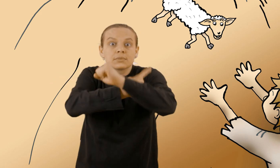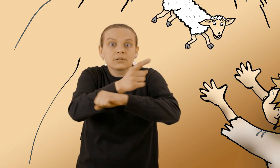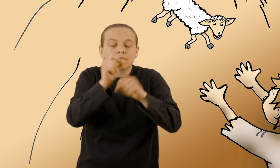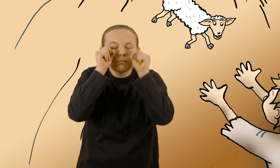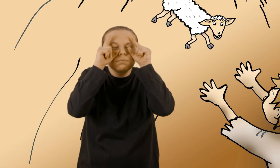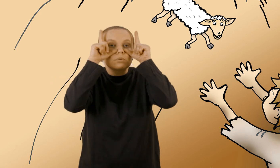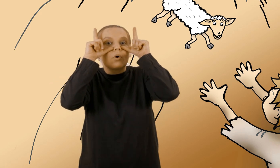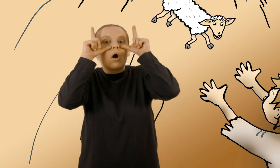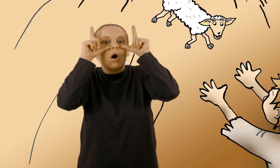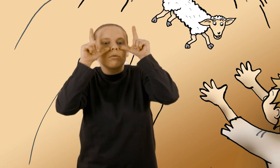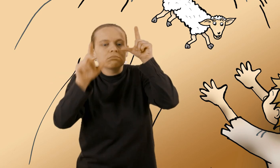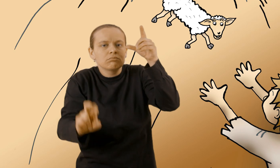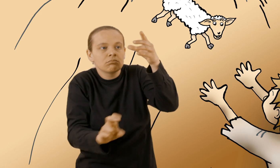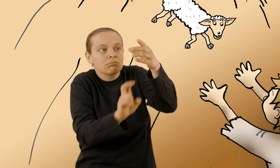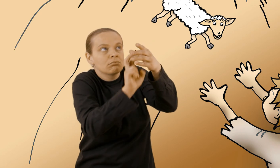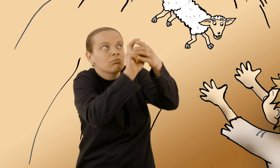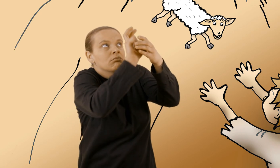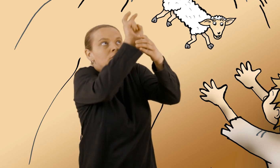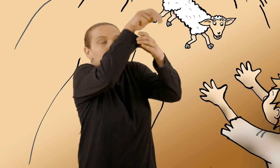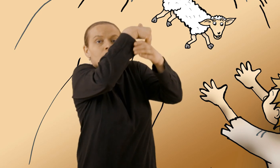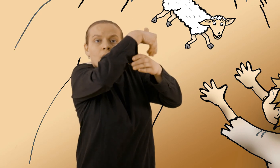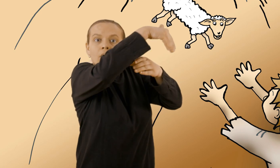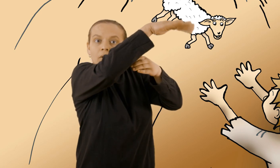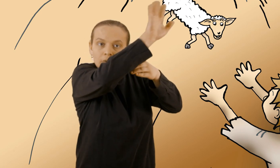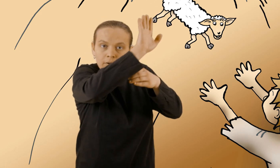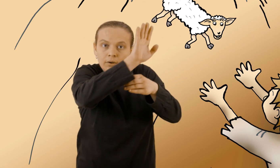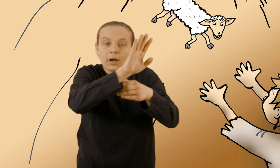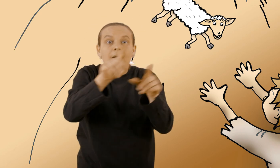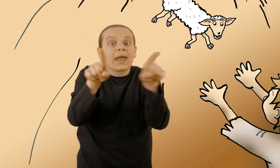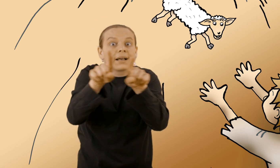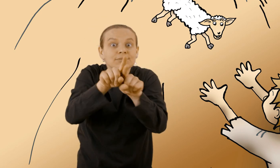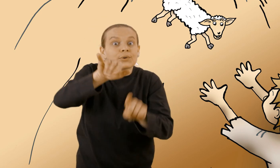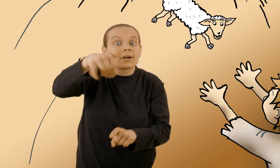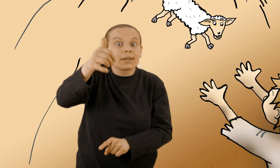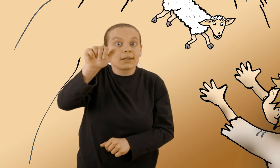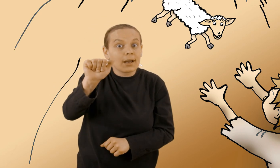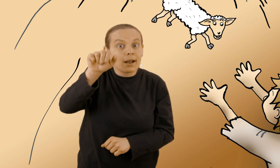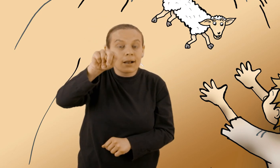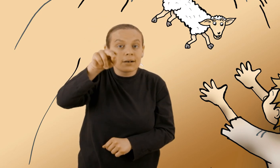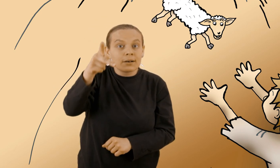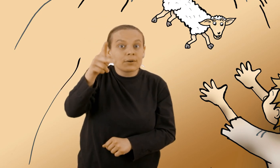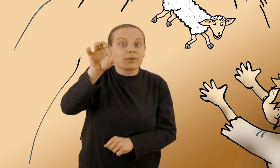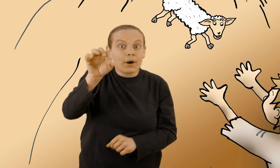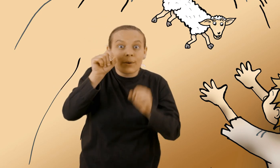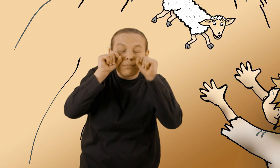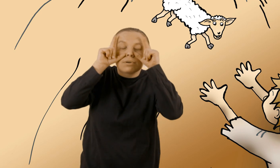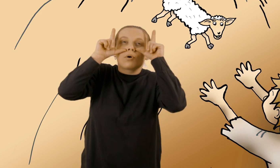zmije su se probudile i izašle iz jame. Probudio se i Janko (J-A-N-K-O).